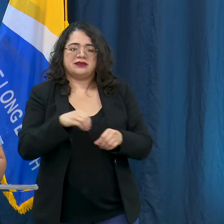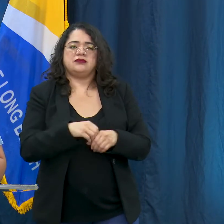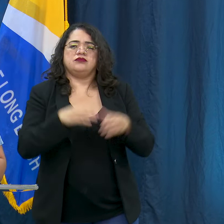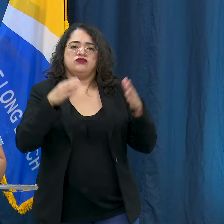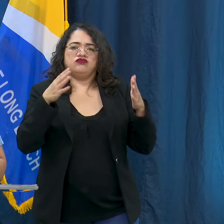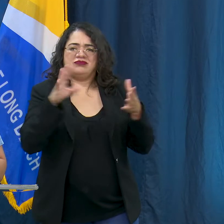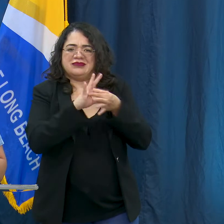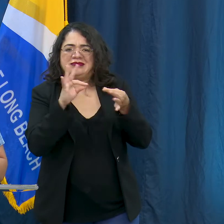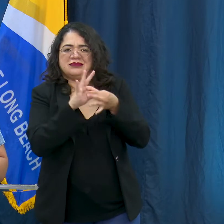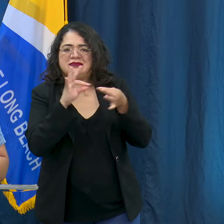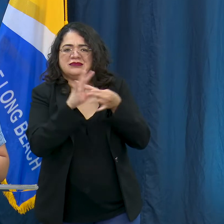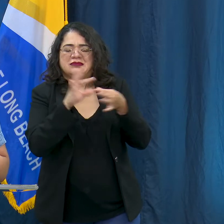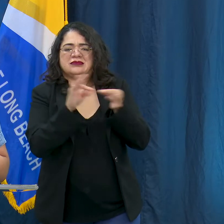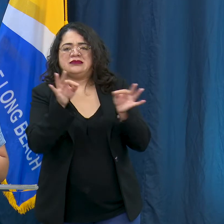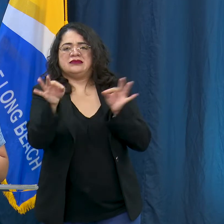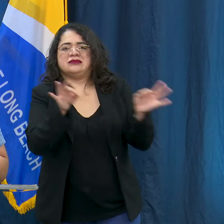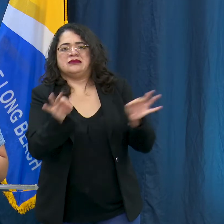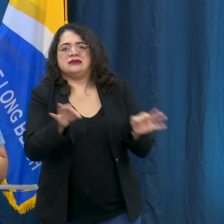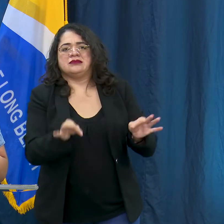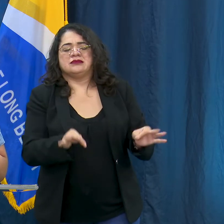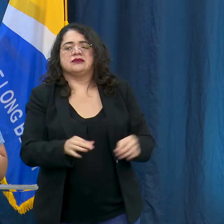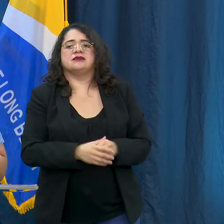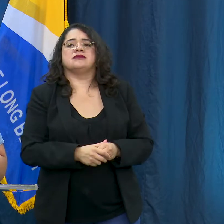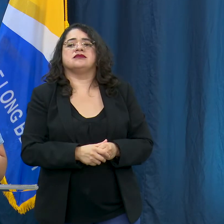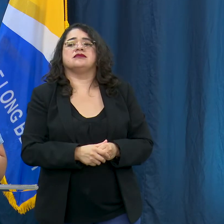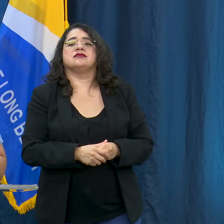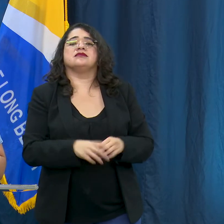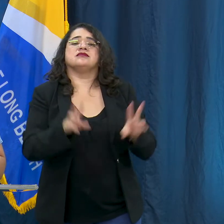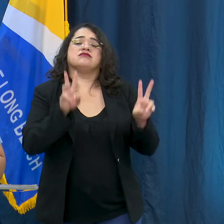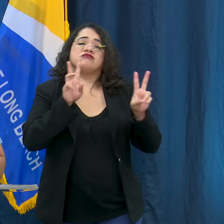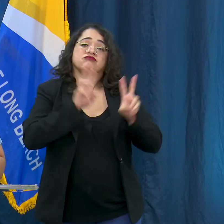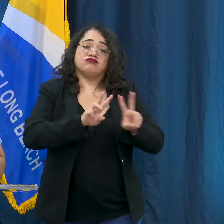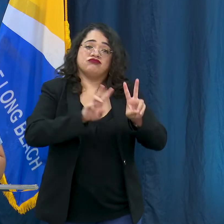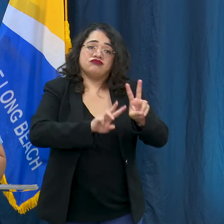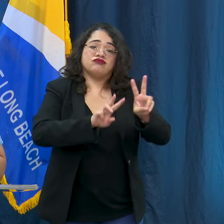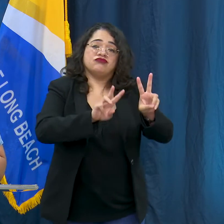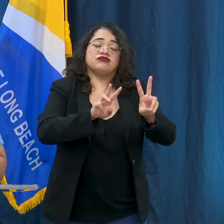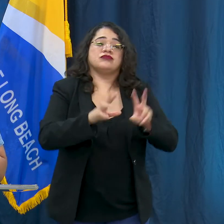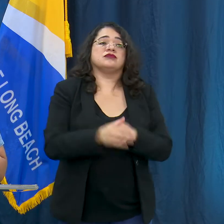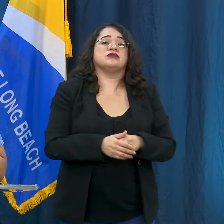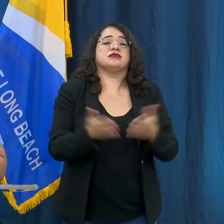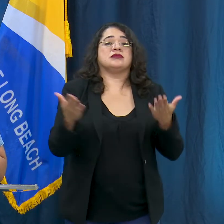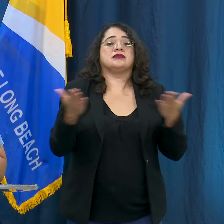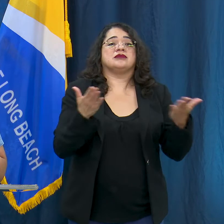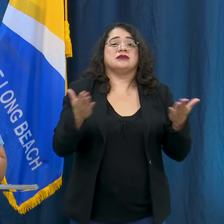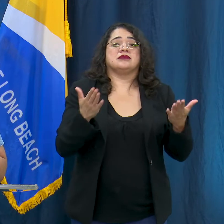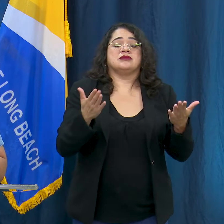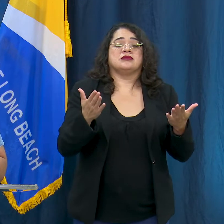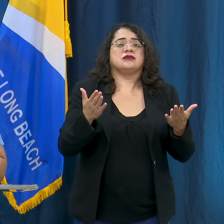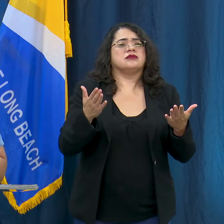semanas kanpur el tanto las funerals servicios de face em en toe sabemos que